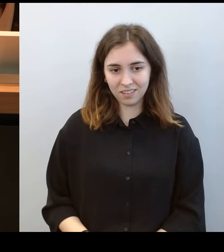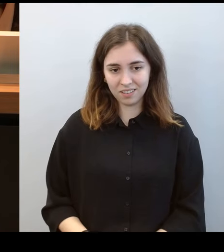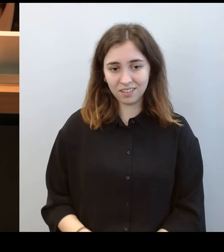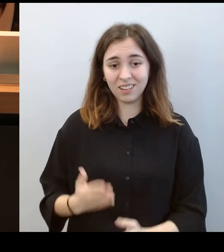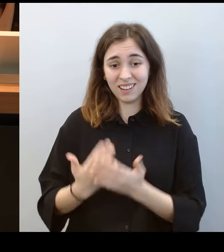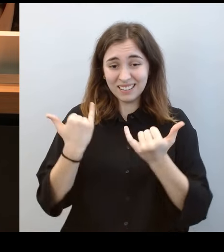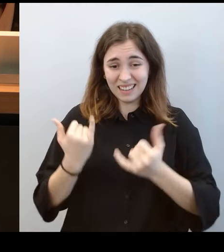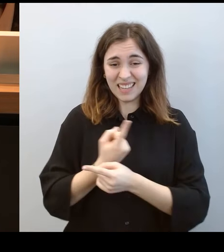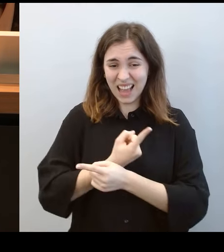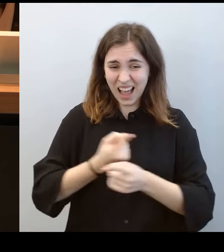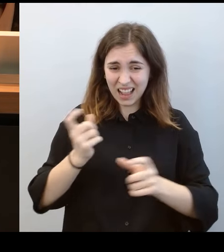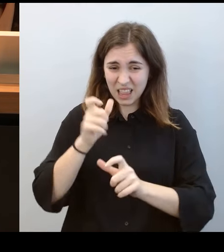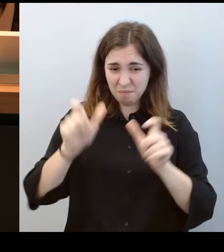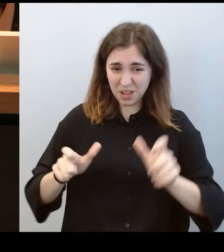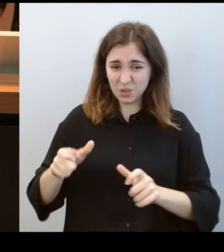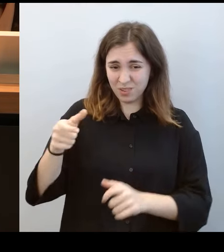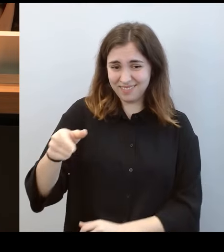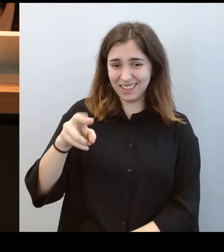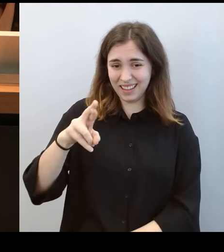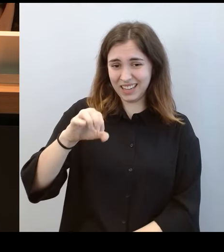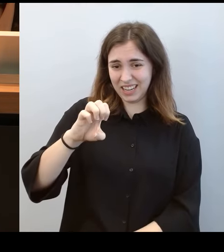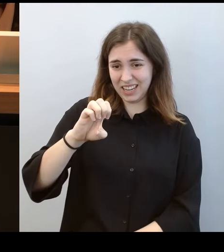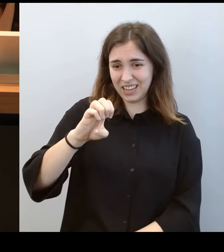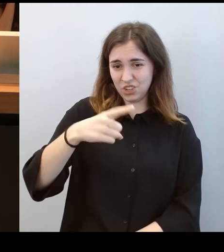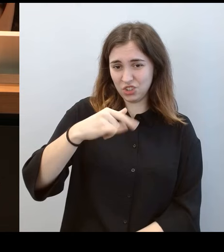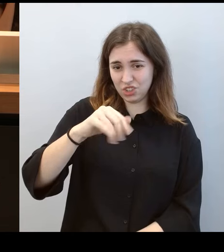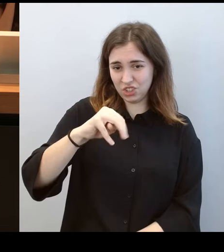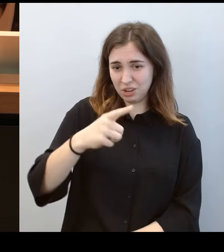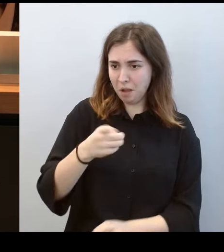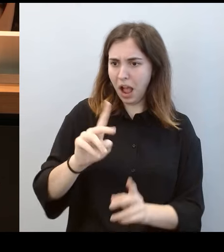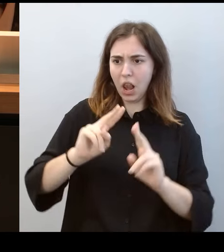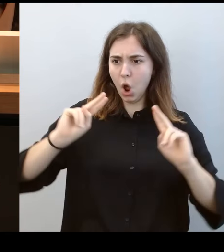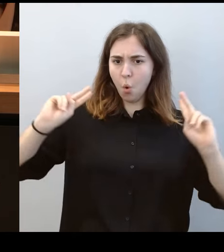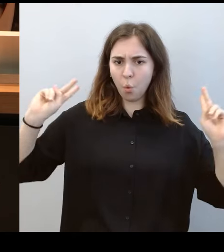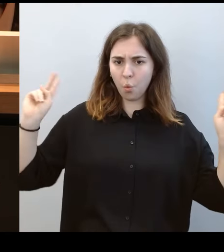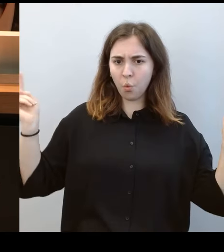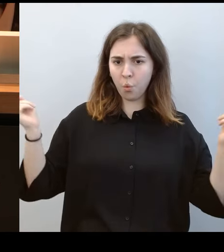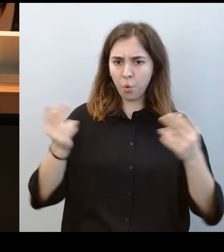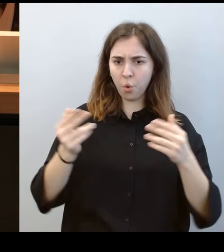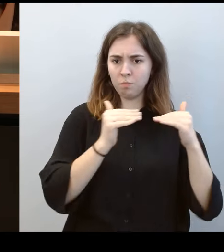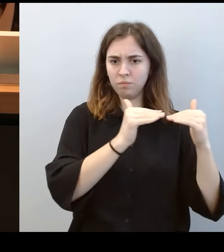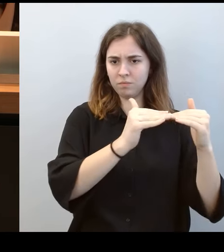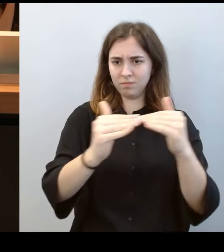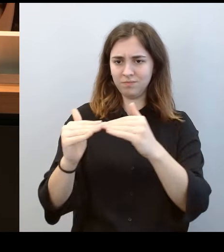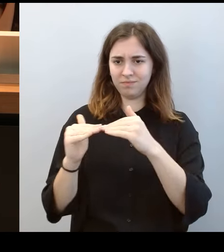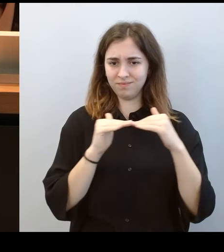gleichsetzen, und wenn sie daraus die Schlussfolgerung ziehen, dass jede Humanität,